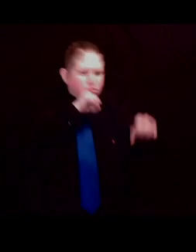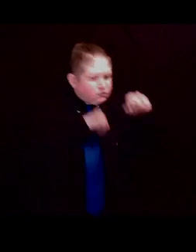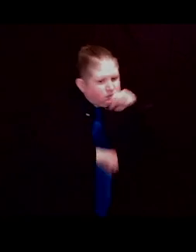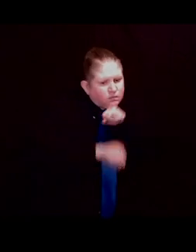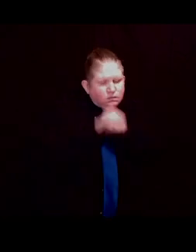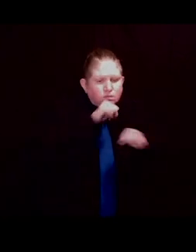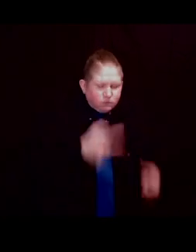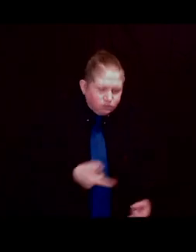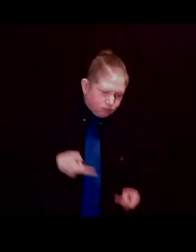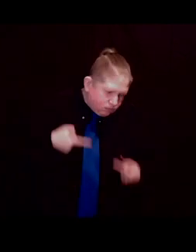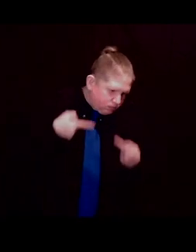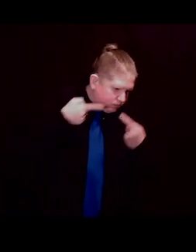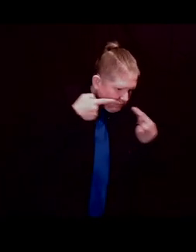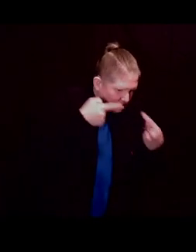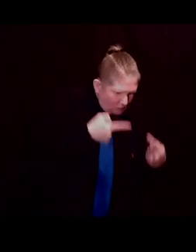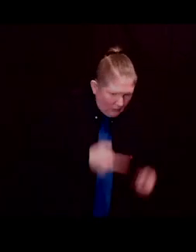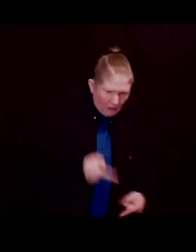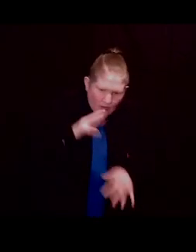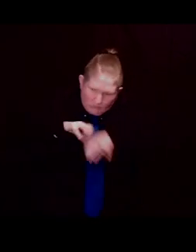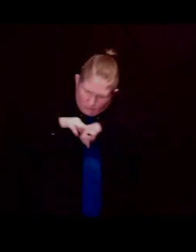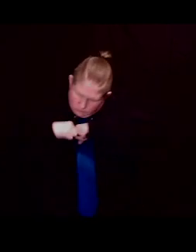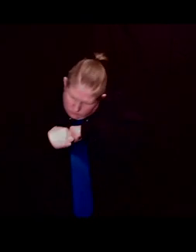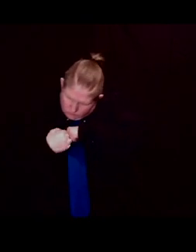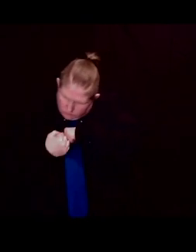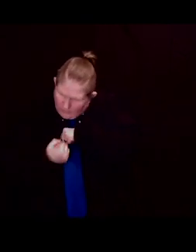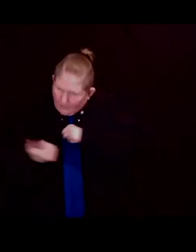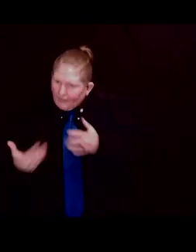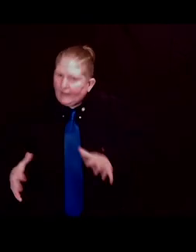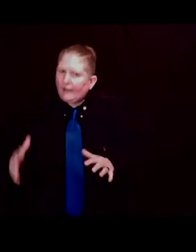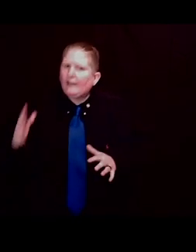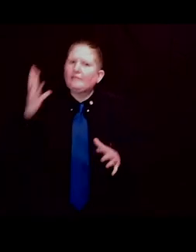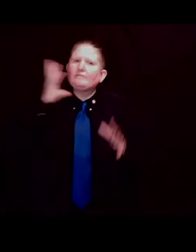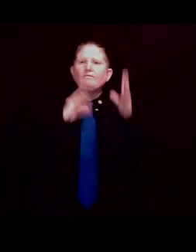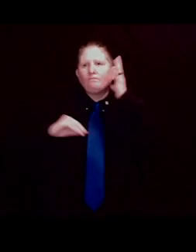Demasiadas rocas, demasiadas piedras y he tenido